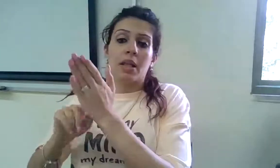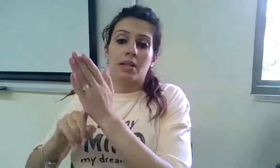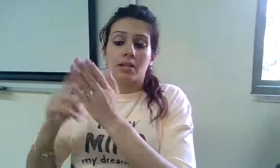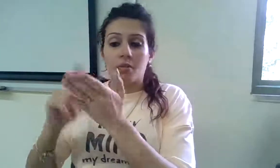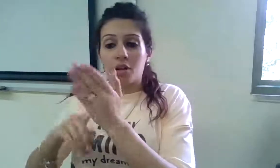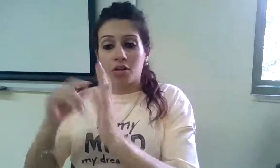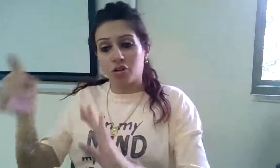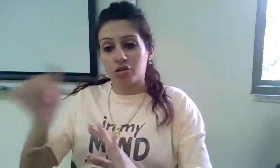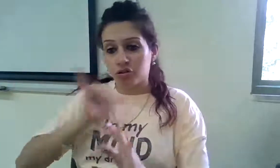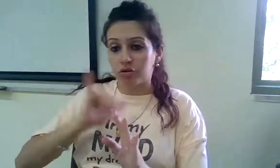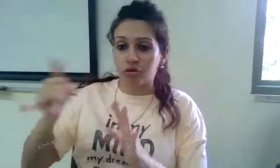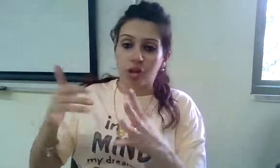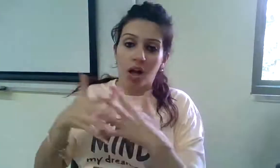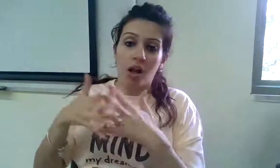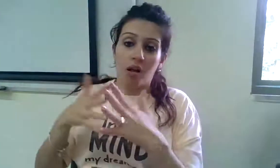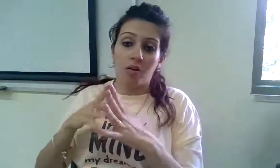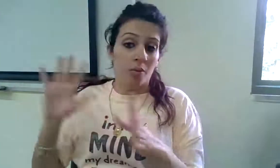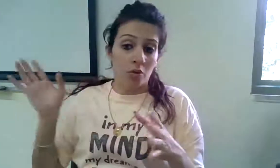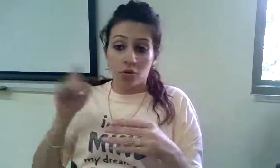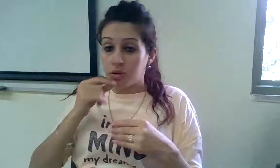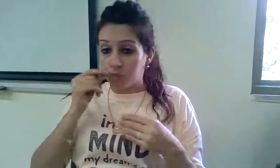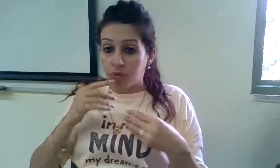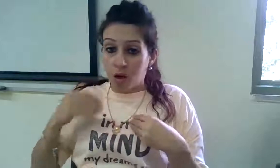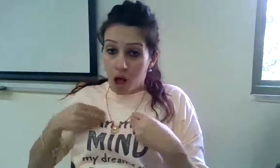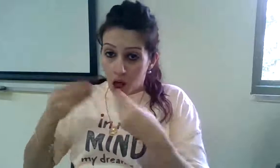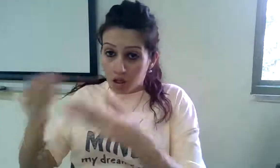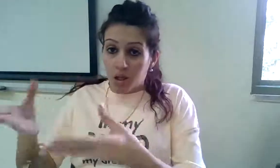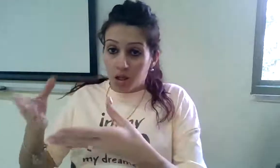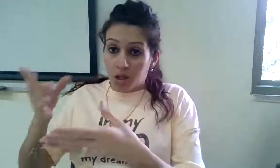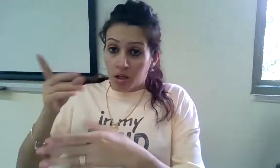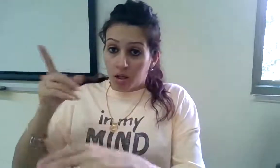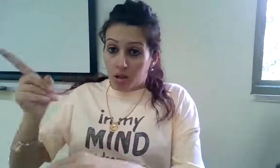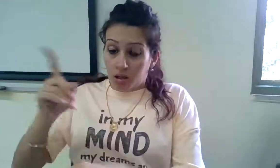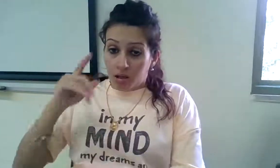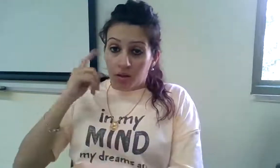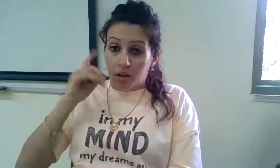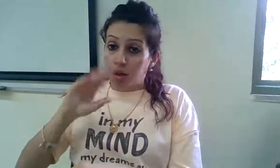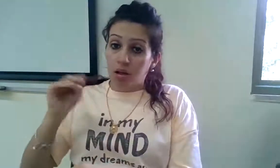فأنها مهمة ذات وجهين, الأولى لخلق بيئة تشريعية لجعل